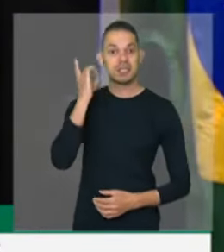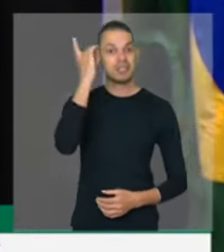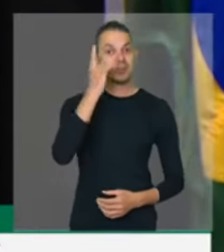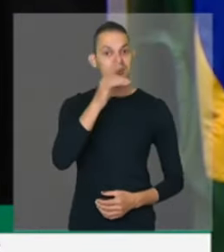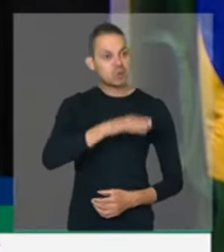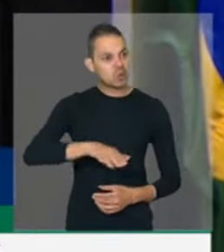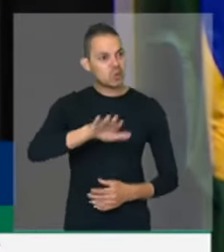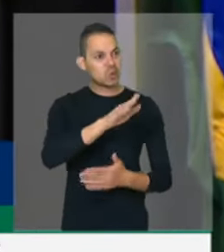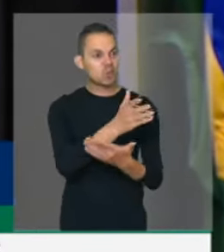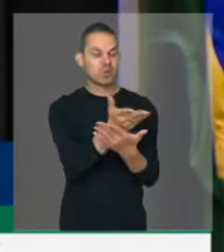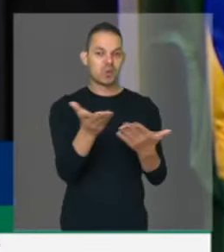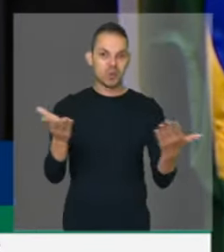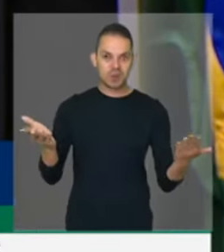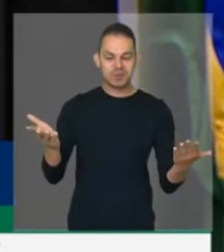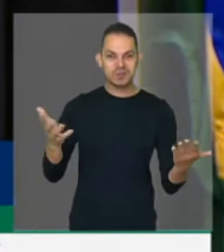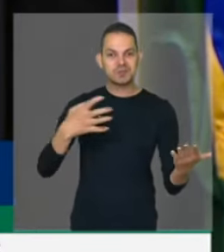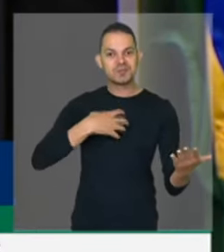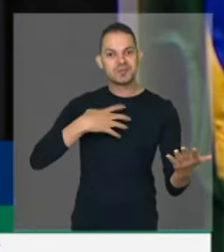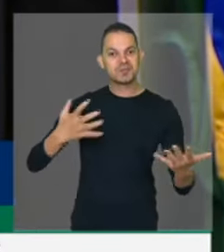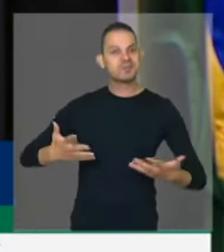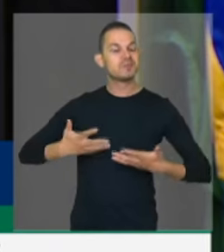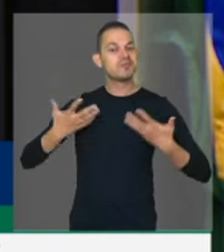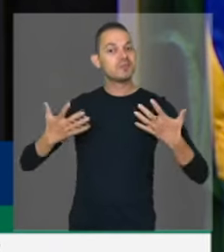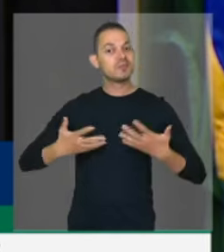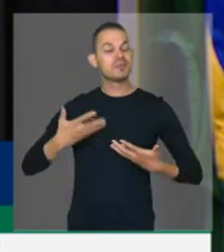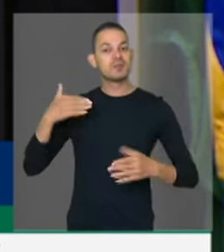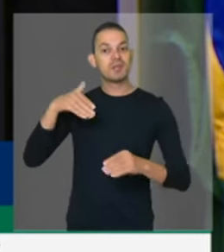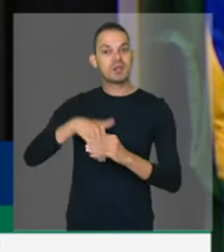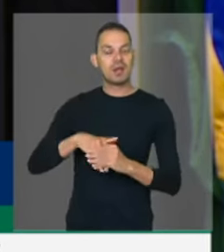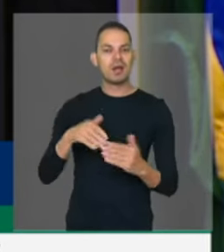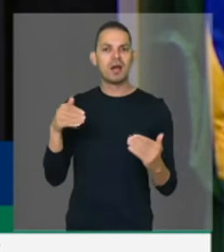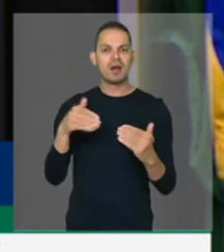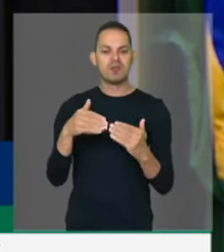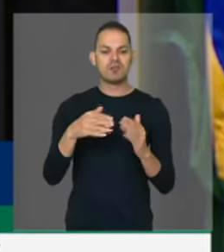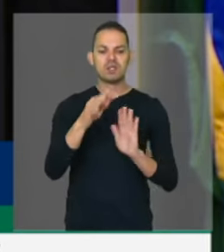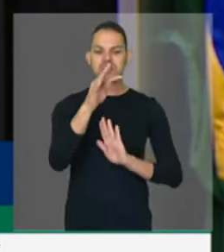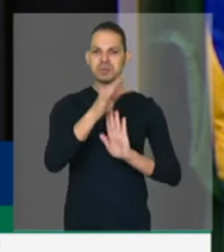ENCAMINHAR A FAVOR DE UM TEXTO COMO ESSE QUE É FRUTO DE UM